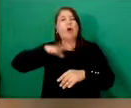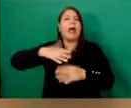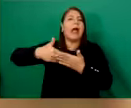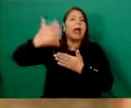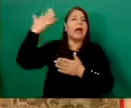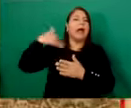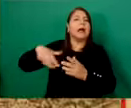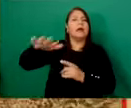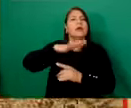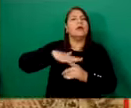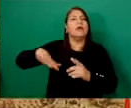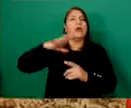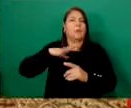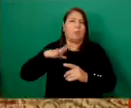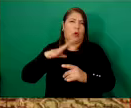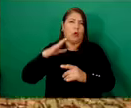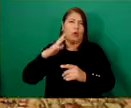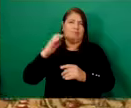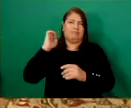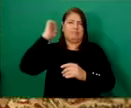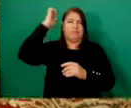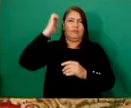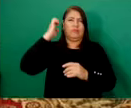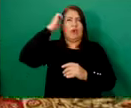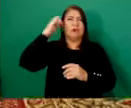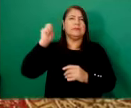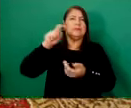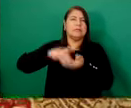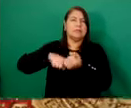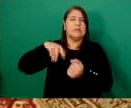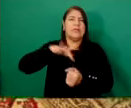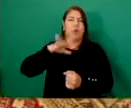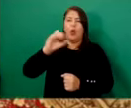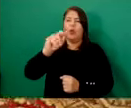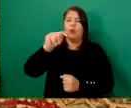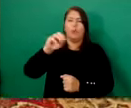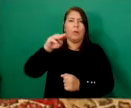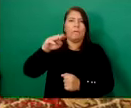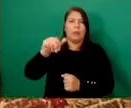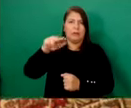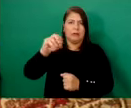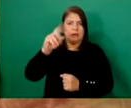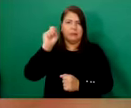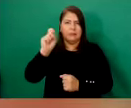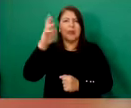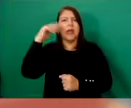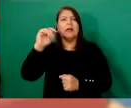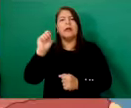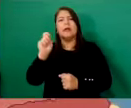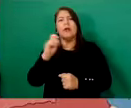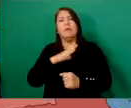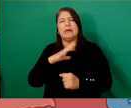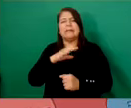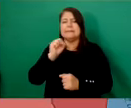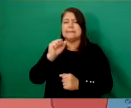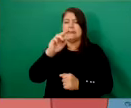lo ancho de lo que fue su vasto Imperio otomano.Una de sus variantes más conocidas es la denominada